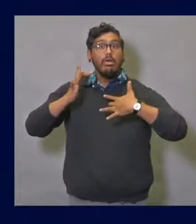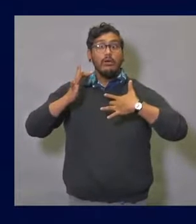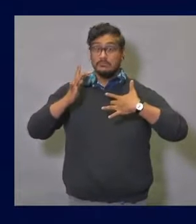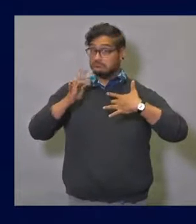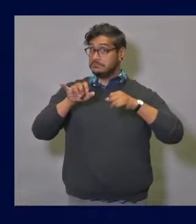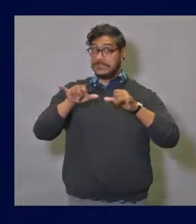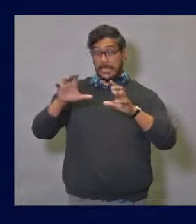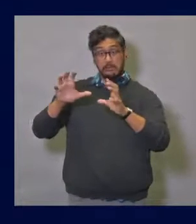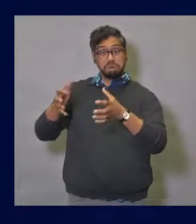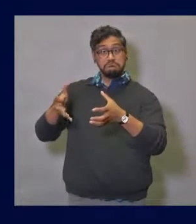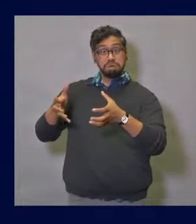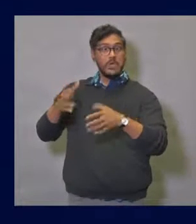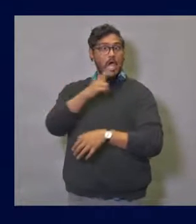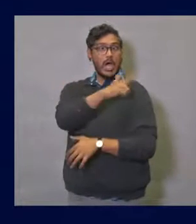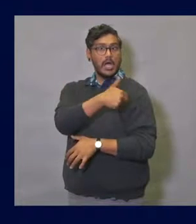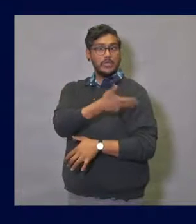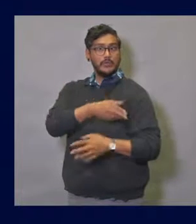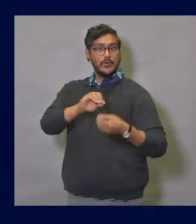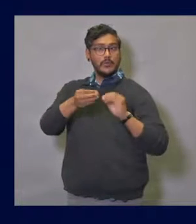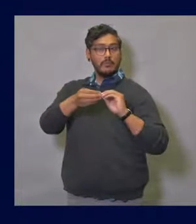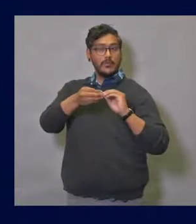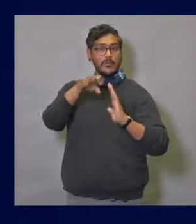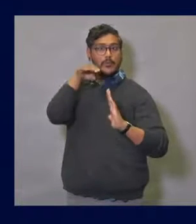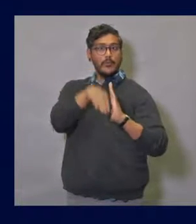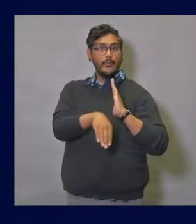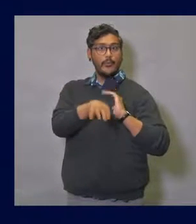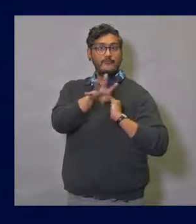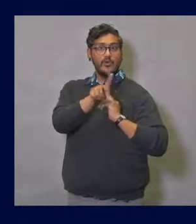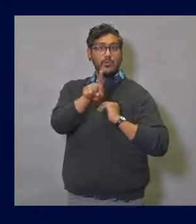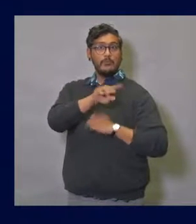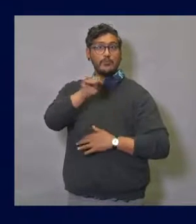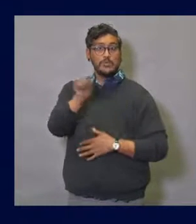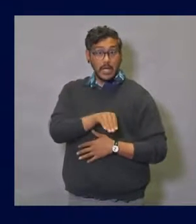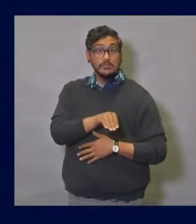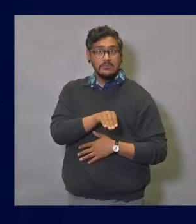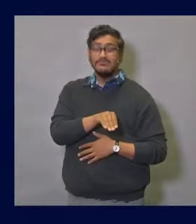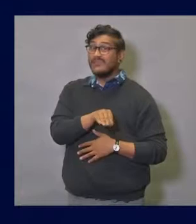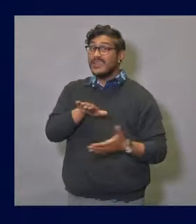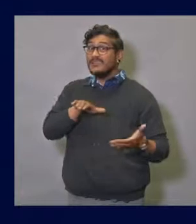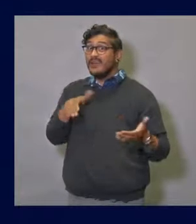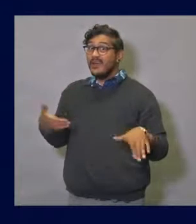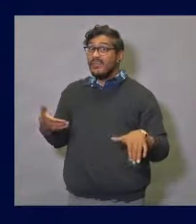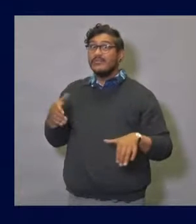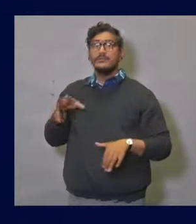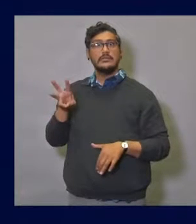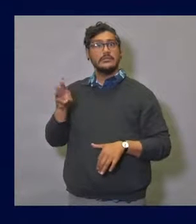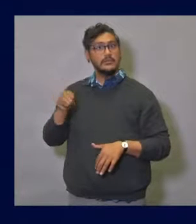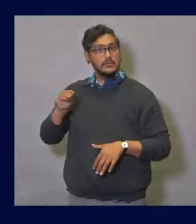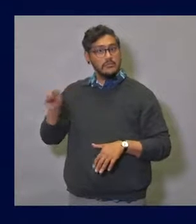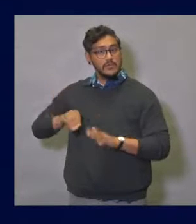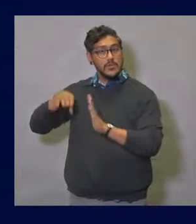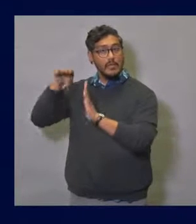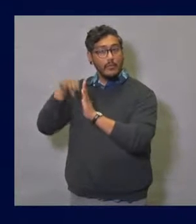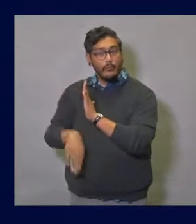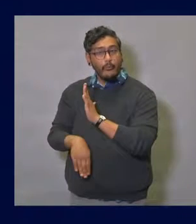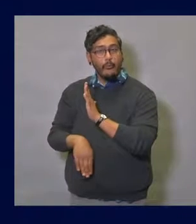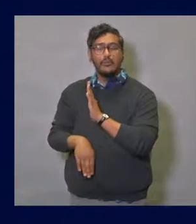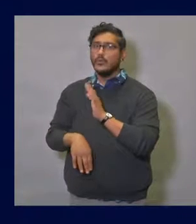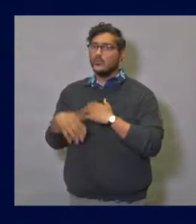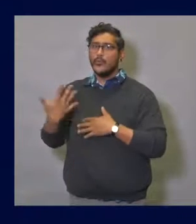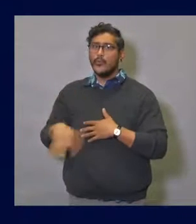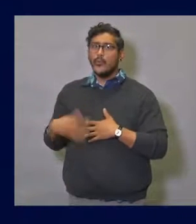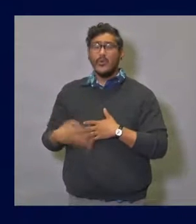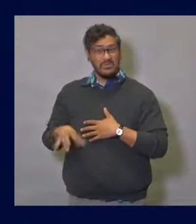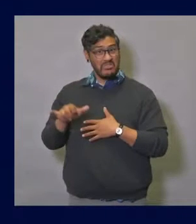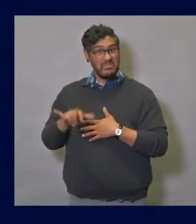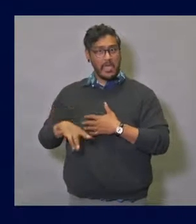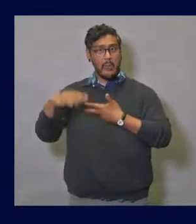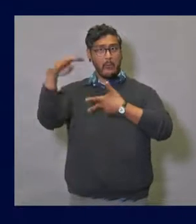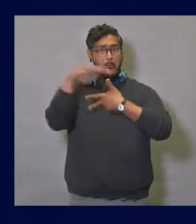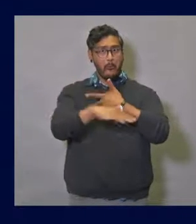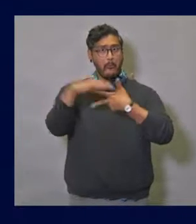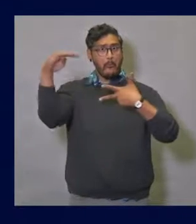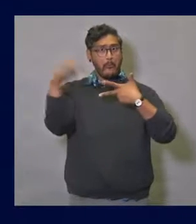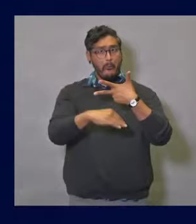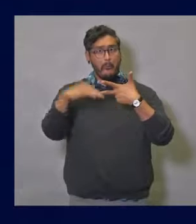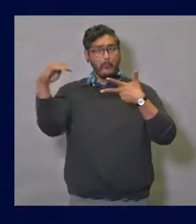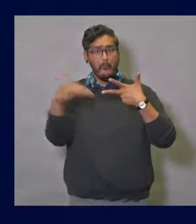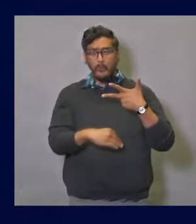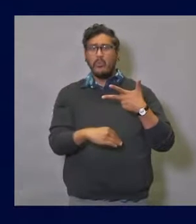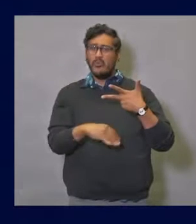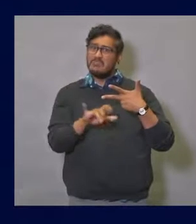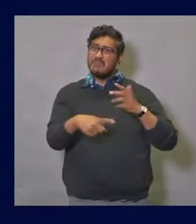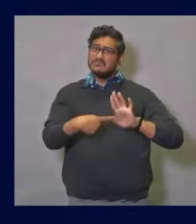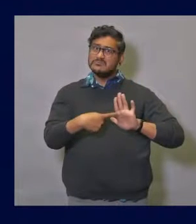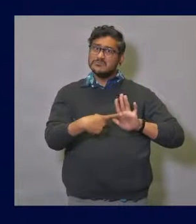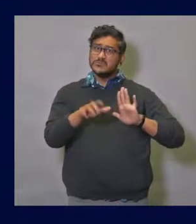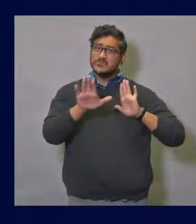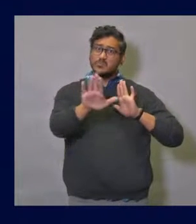MARZO. DURANTE LAS DOS PRIMERAS